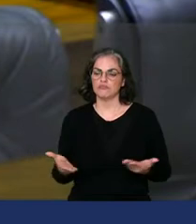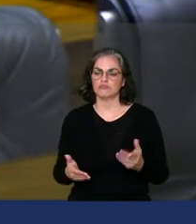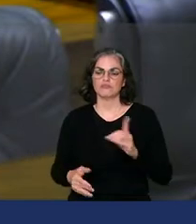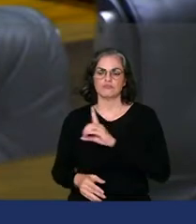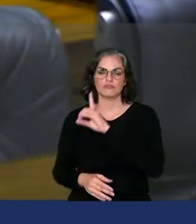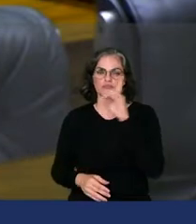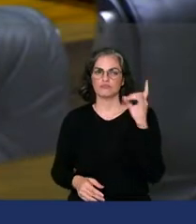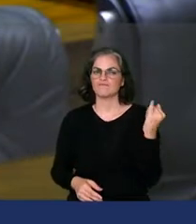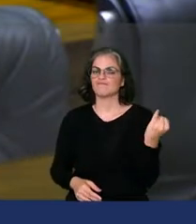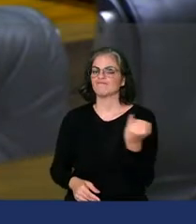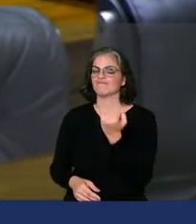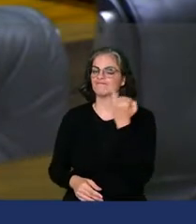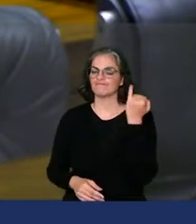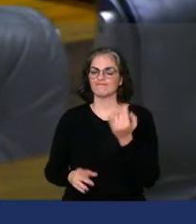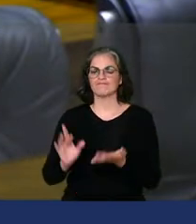DIA DE FATO IMPORTANTE PORQUE AO APROVAR A LEI PAULO